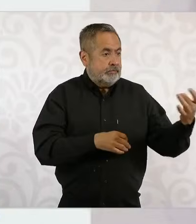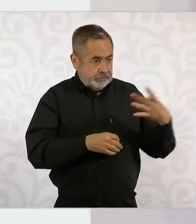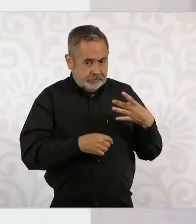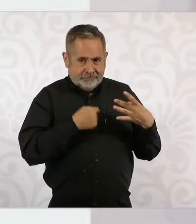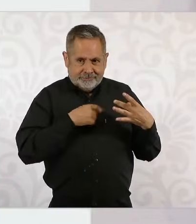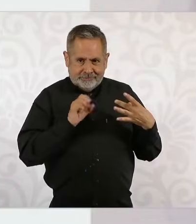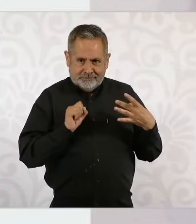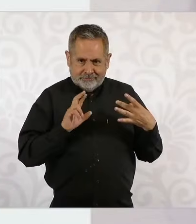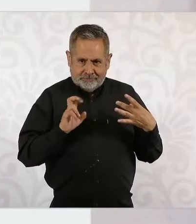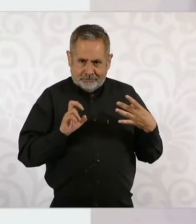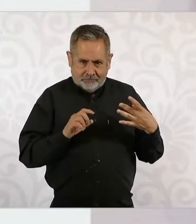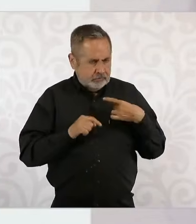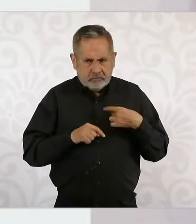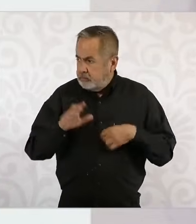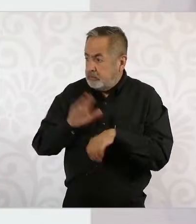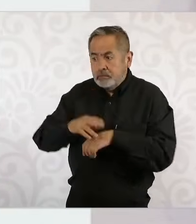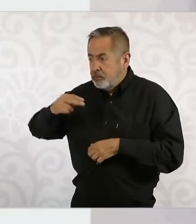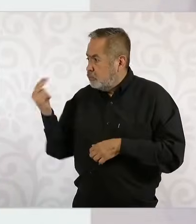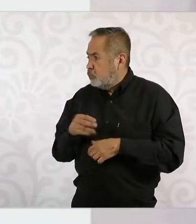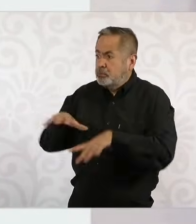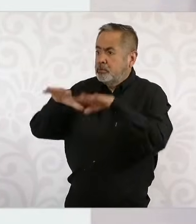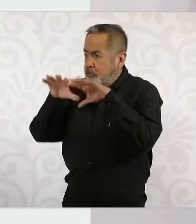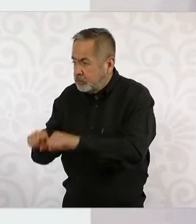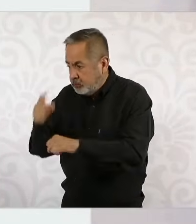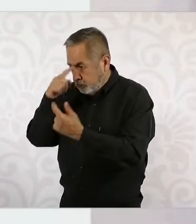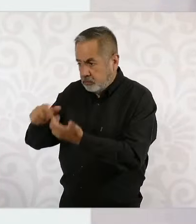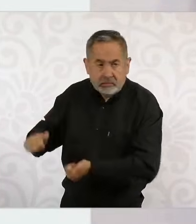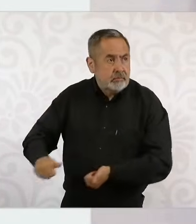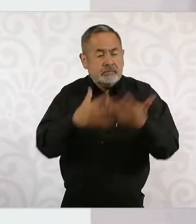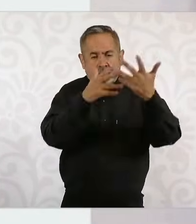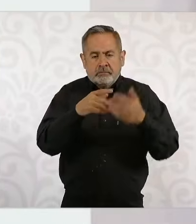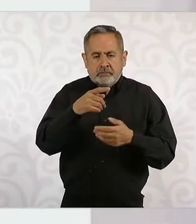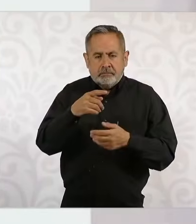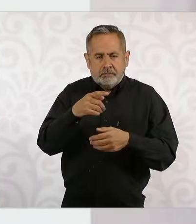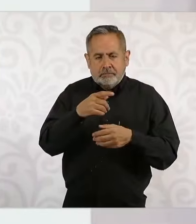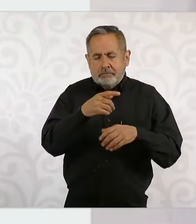una solicitud de detención urgente con fines de extradición de 10 ciudadanos mexicanos.